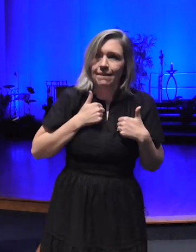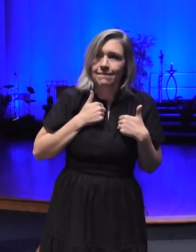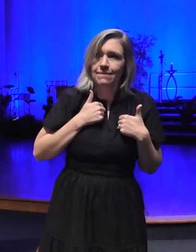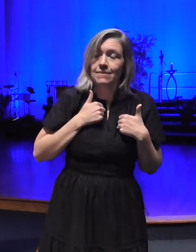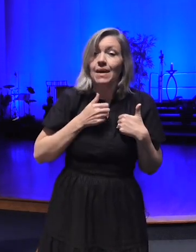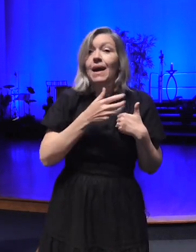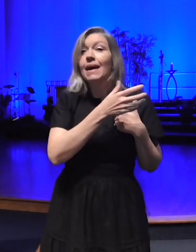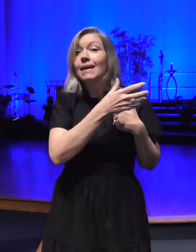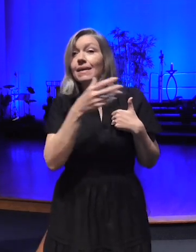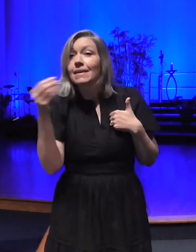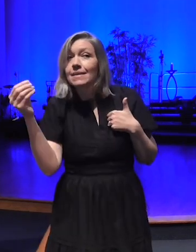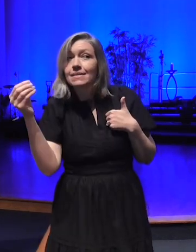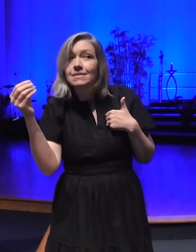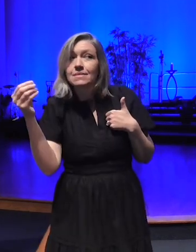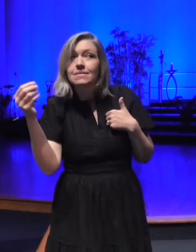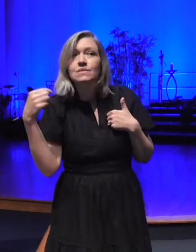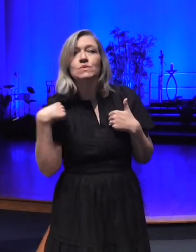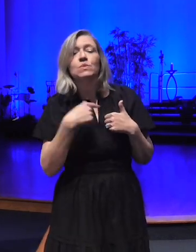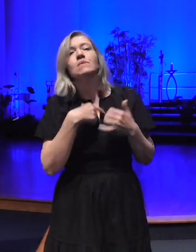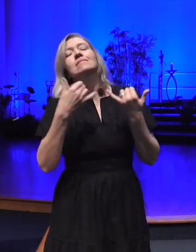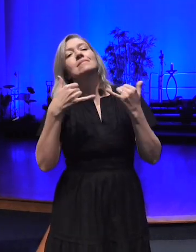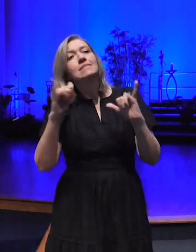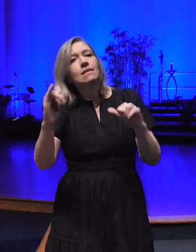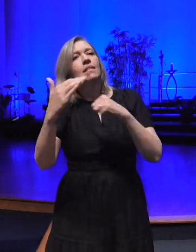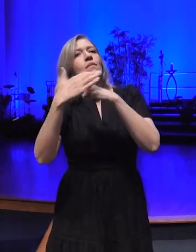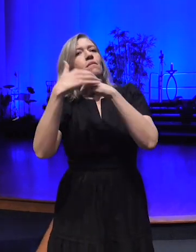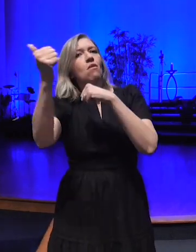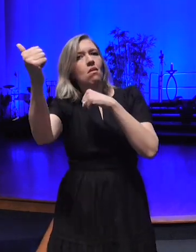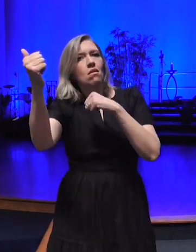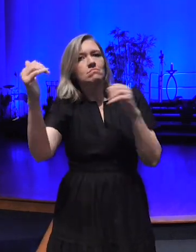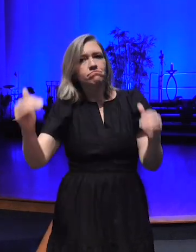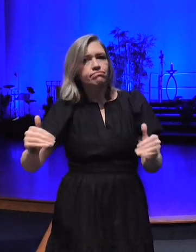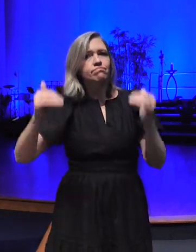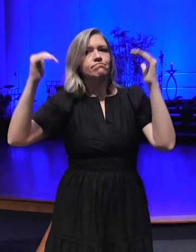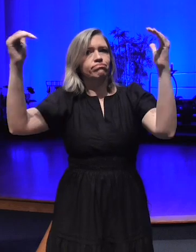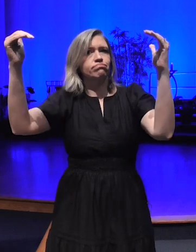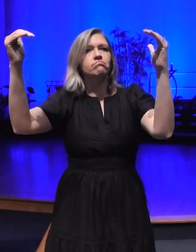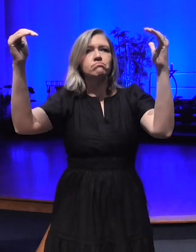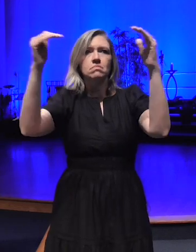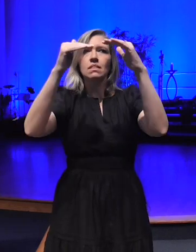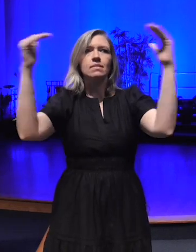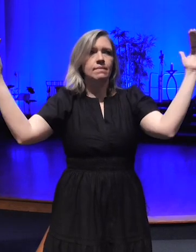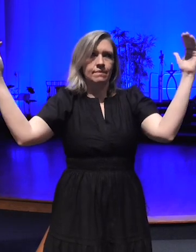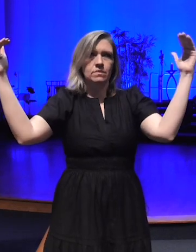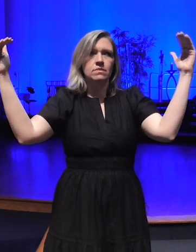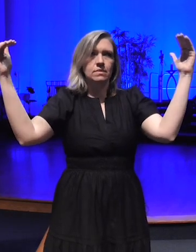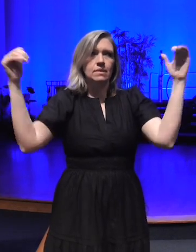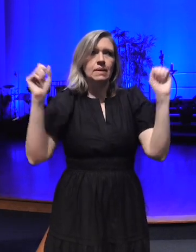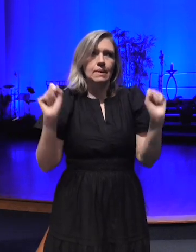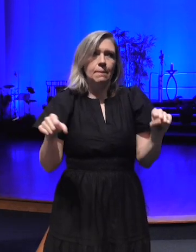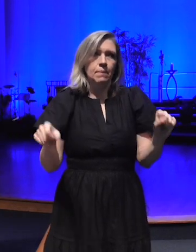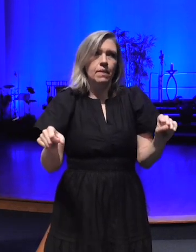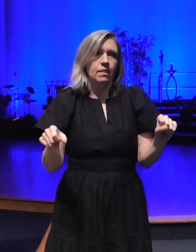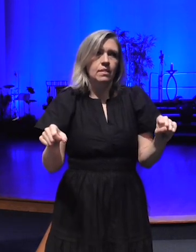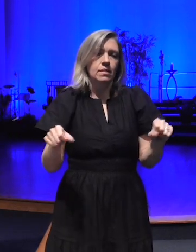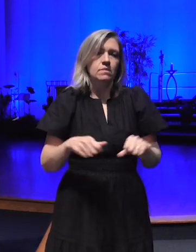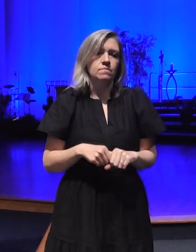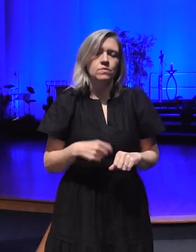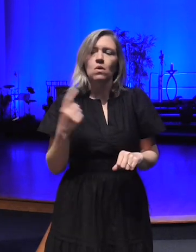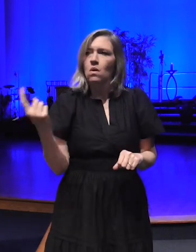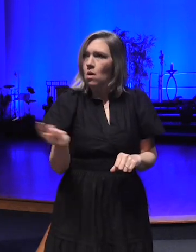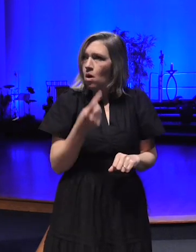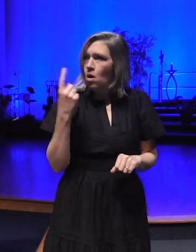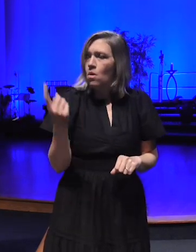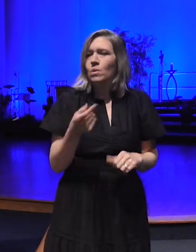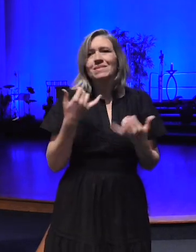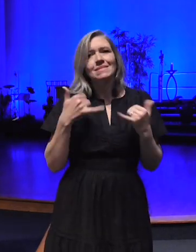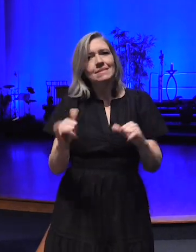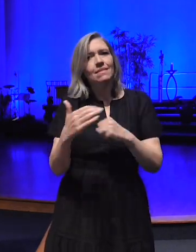siempre estamos llamados a la vibración más alta de la que somos capaces. Siempre estamos llamados